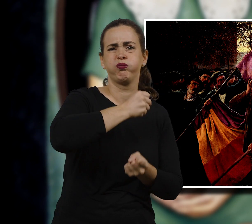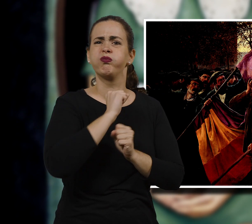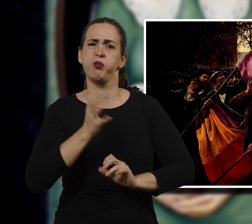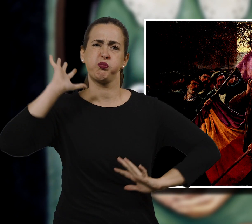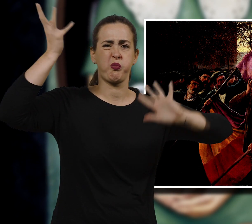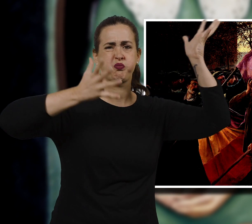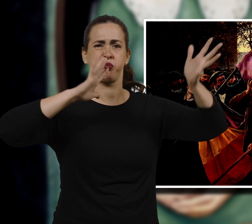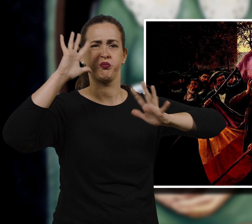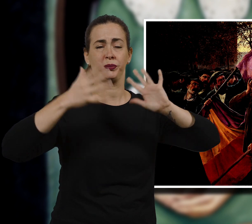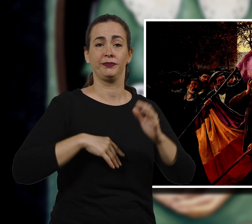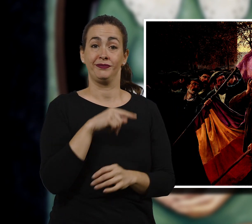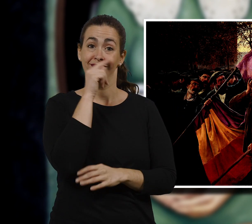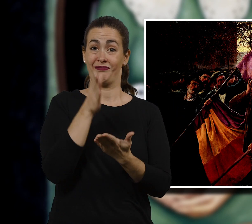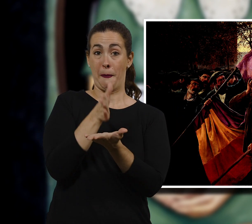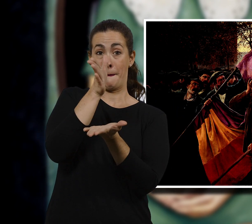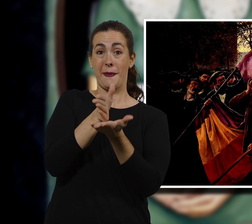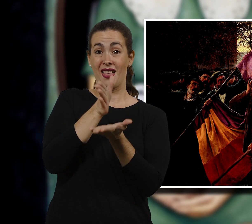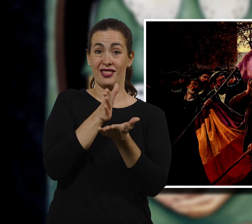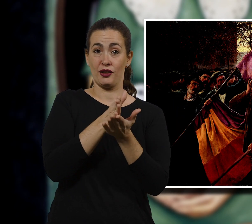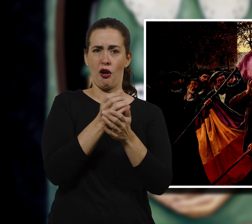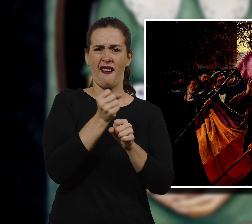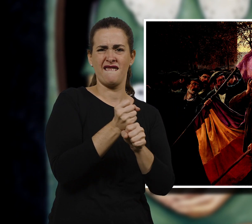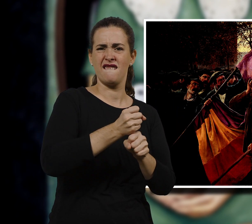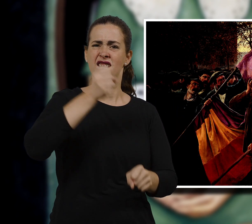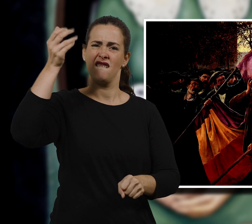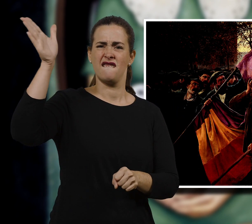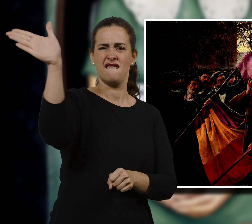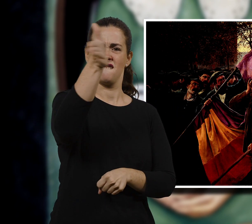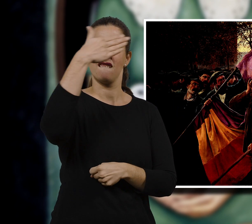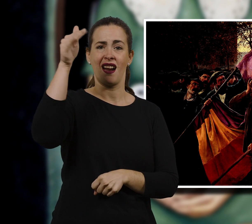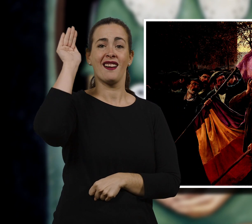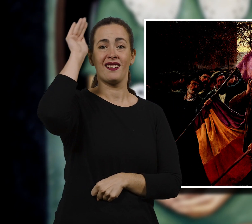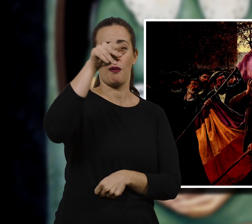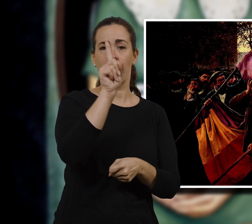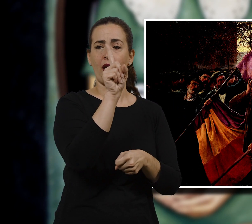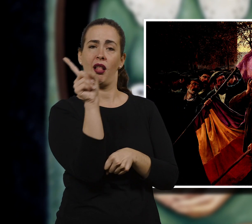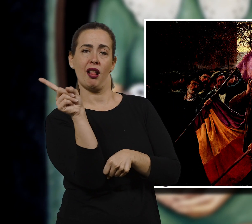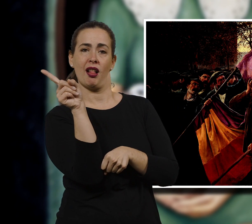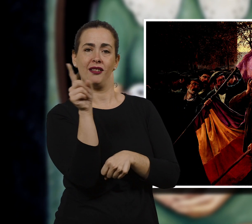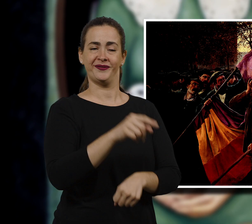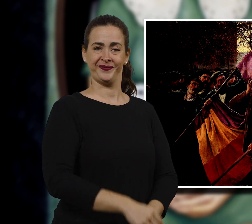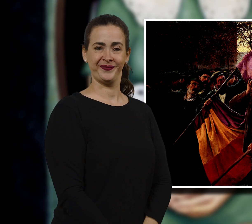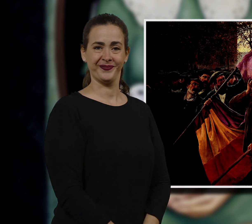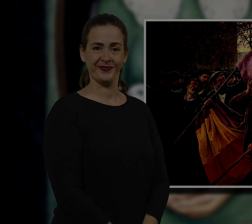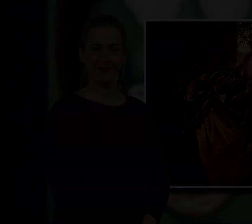L'home del mig porta una gran bandera republicana que domina la composició, inclinada cap a la dreta.